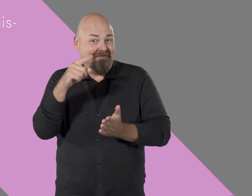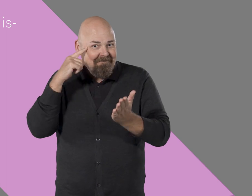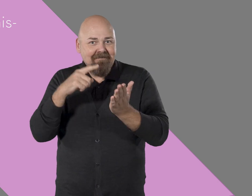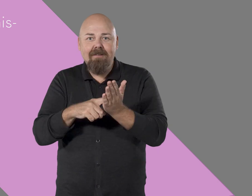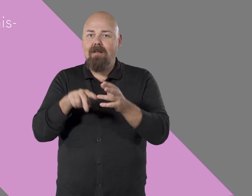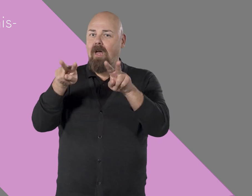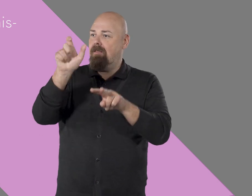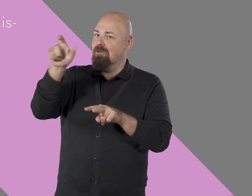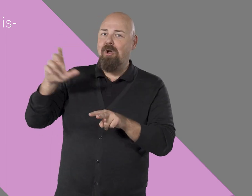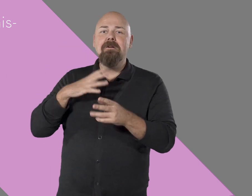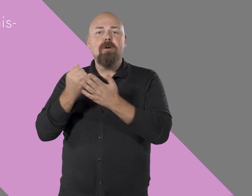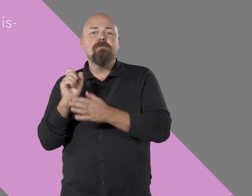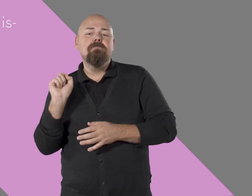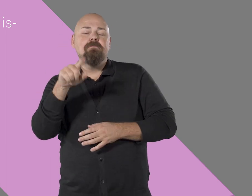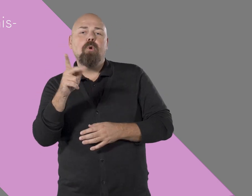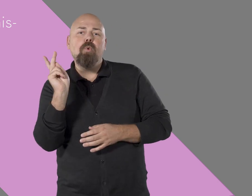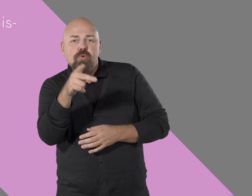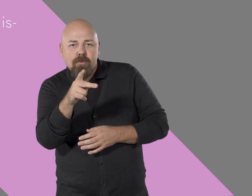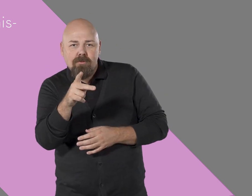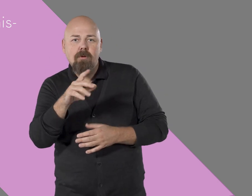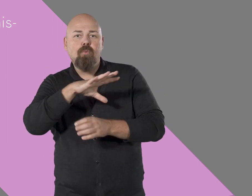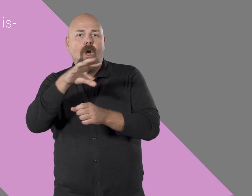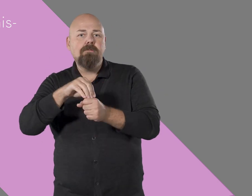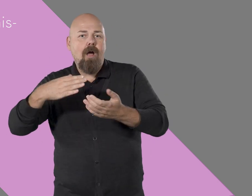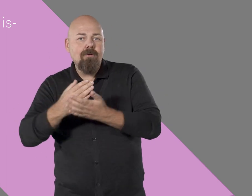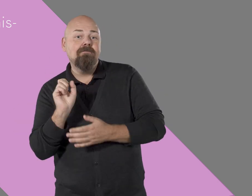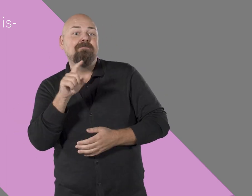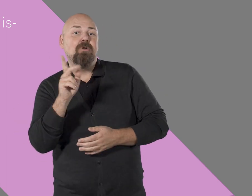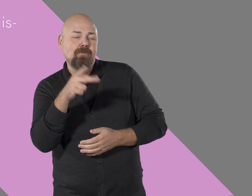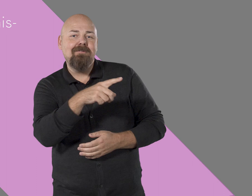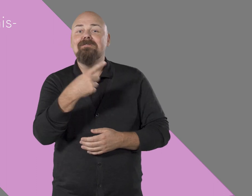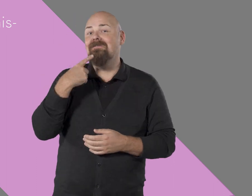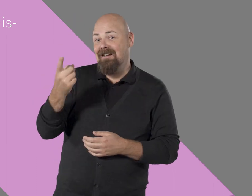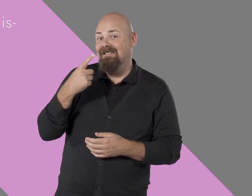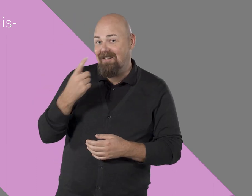jota varten katsojat voivat lähettää kysymyksiä WhatsAppin kautta.